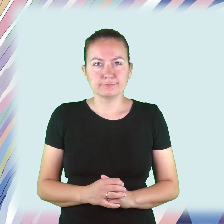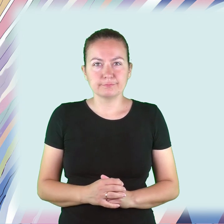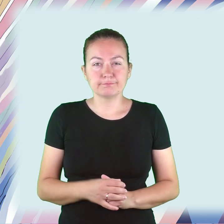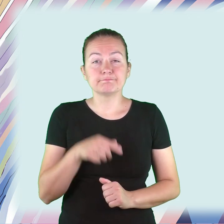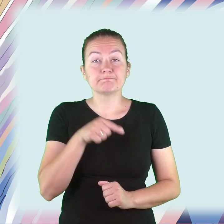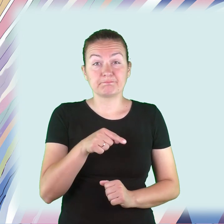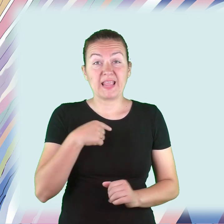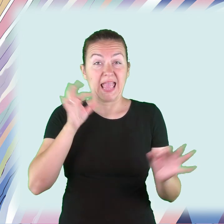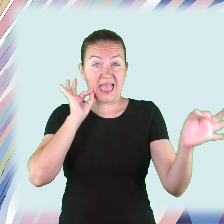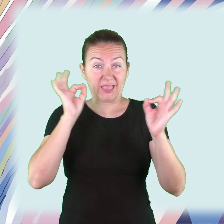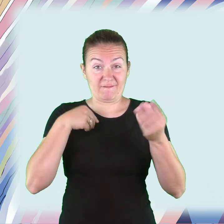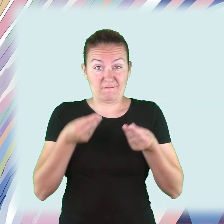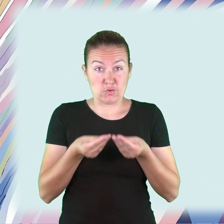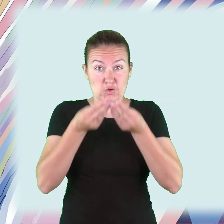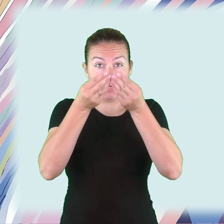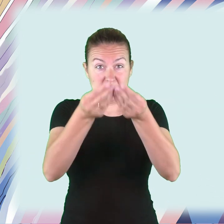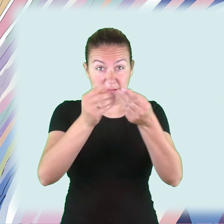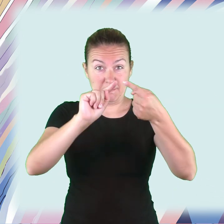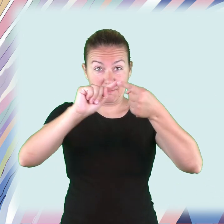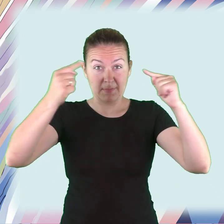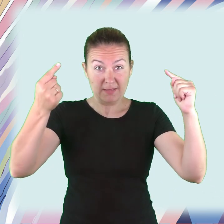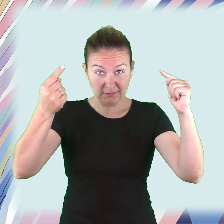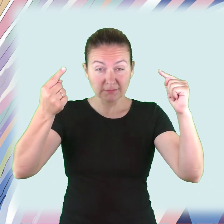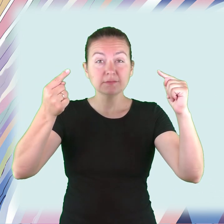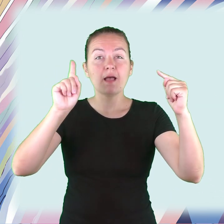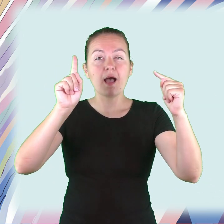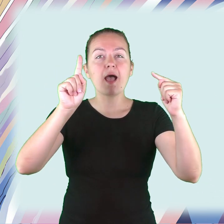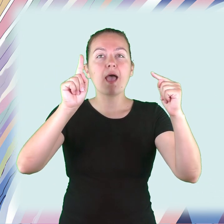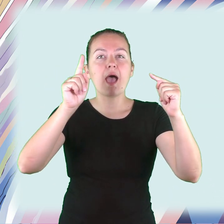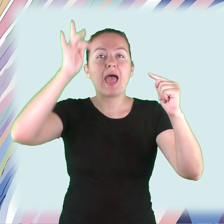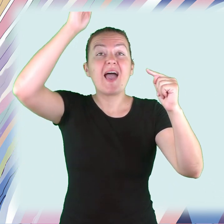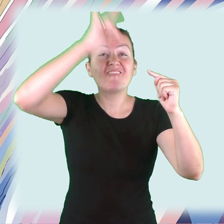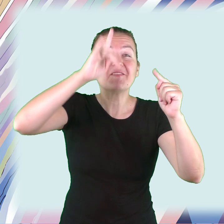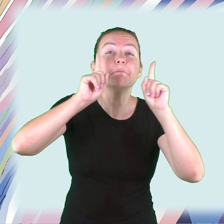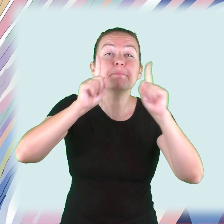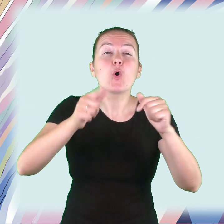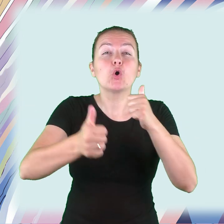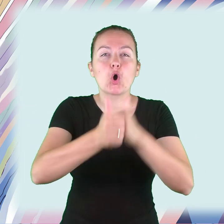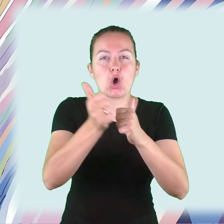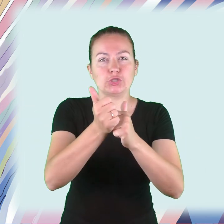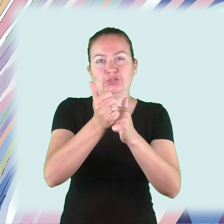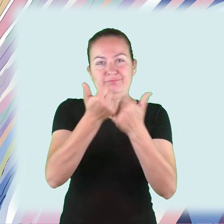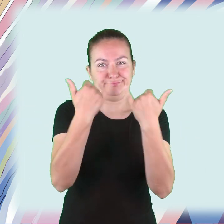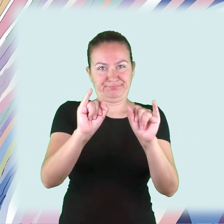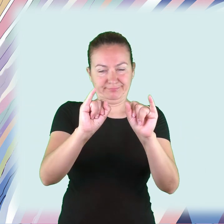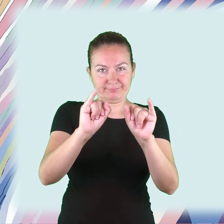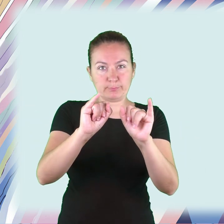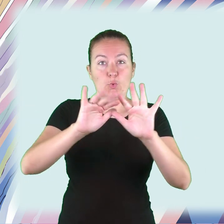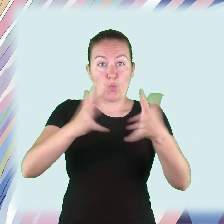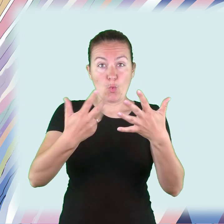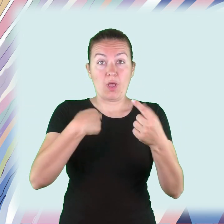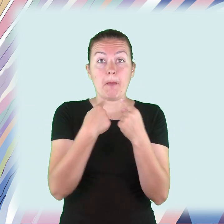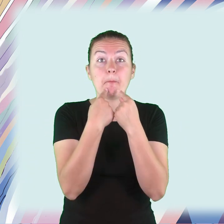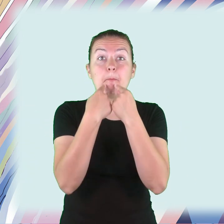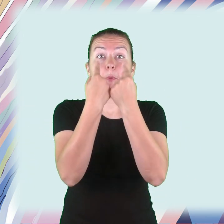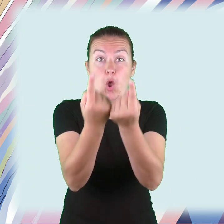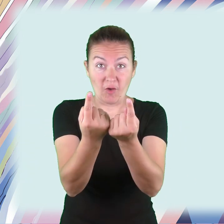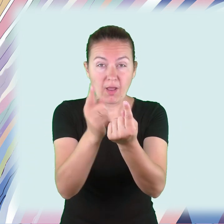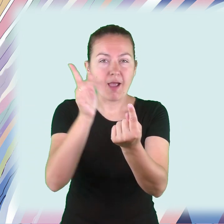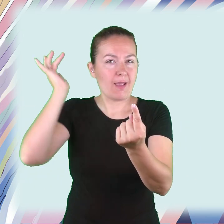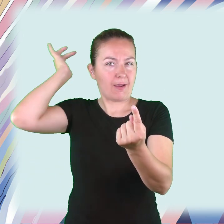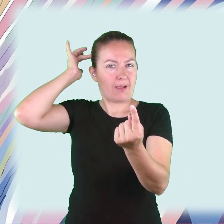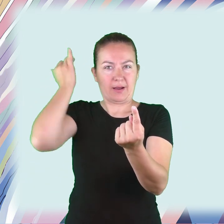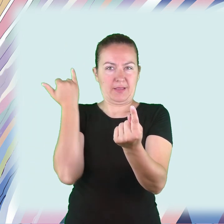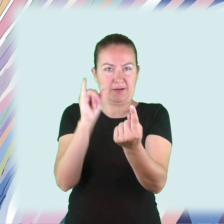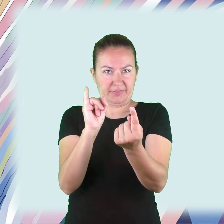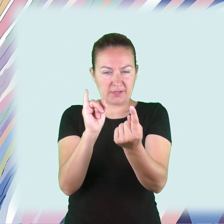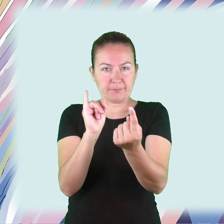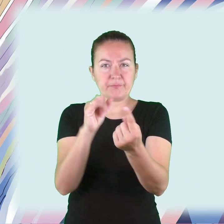W ironii nie pasują do siebie treść informacji i jej prawdziwe znaczenie (mówi się coś innego niż się myśli).